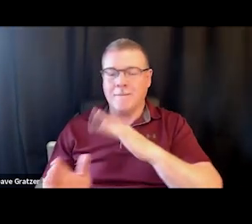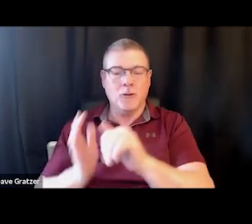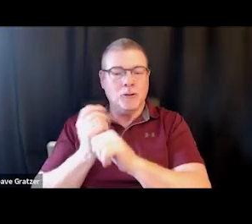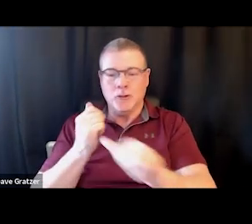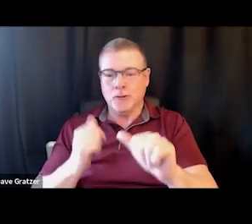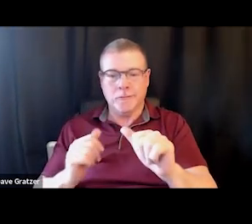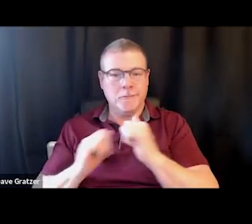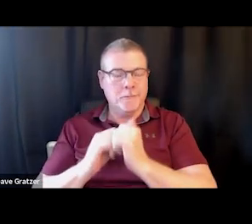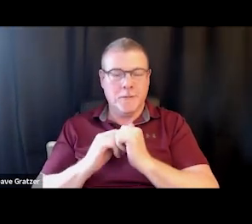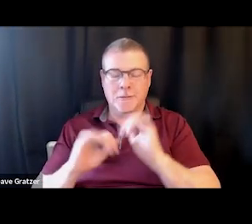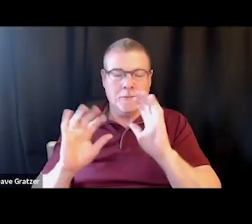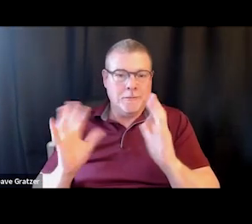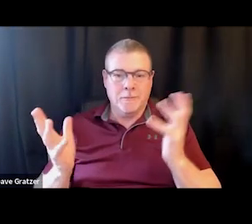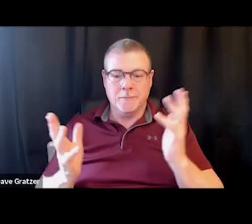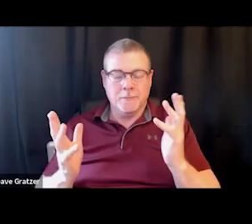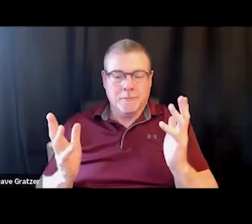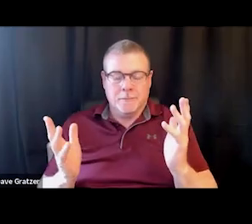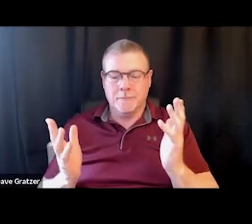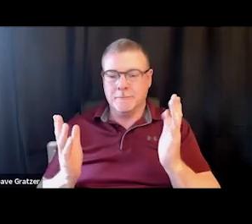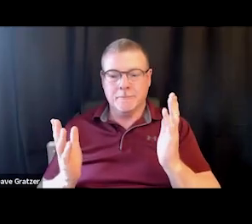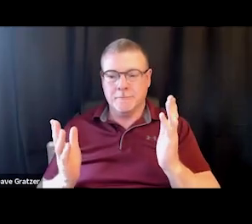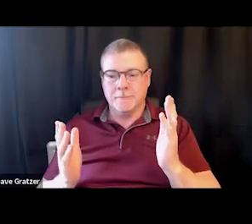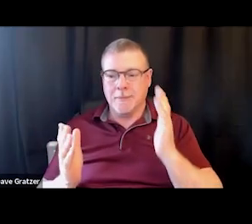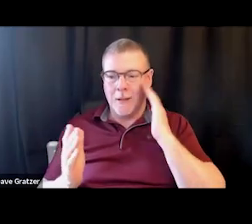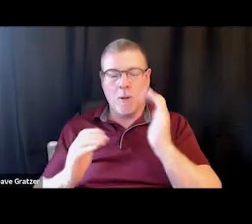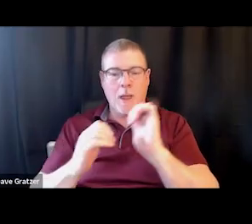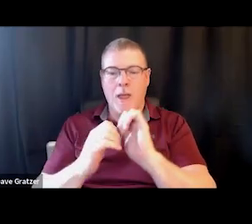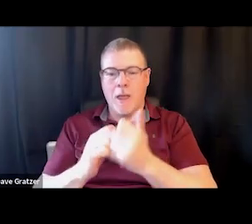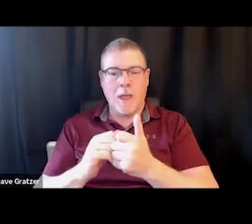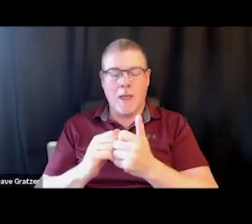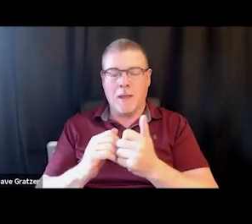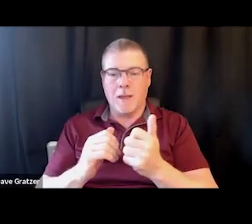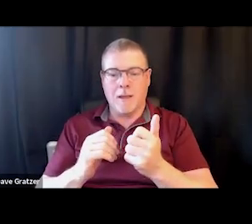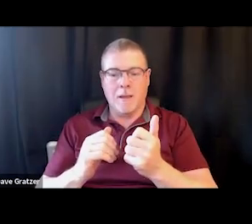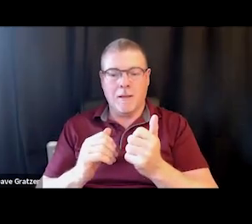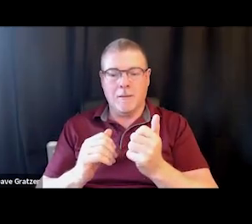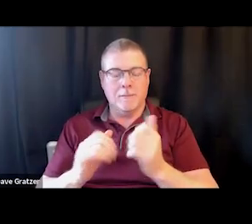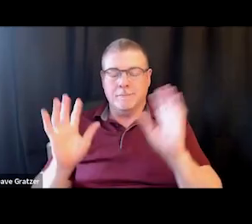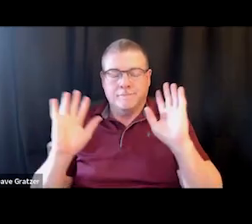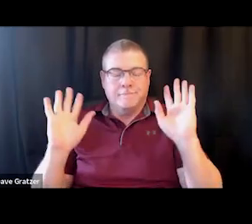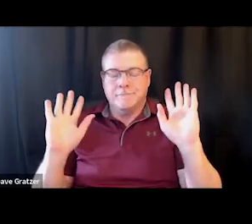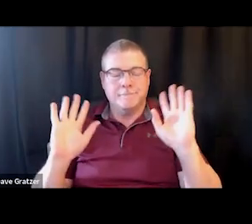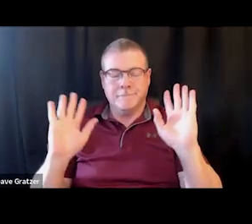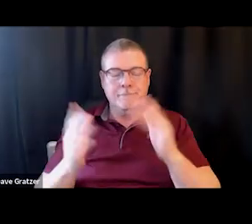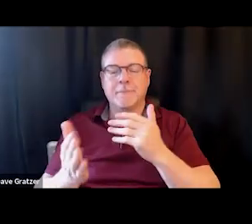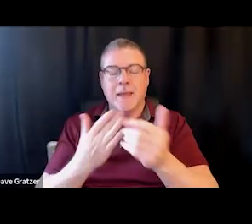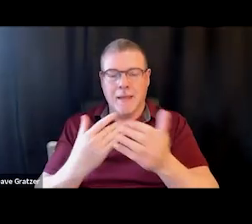No sé cómo podría... No sé. De todos modos...